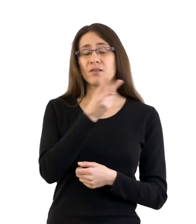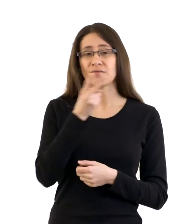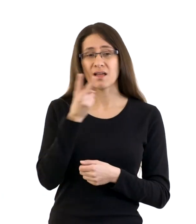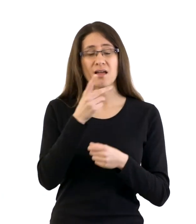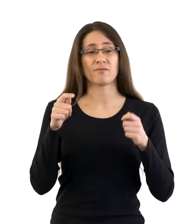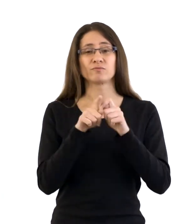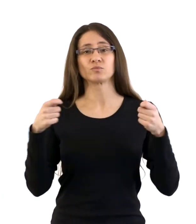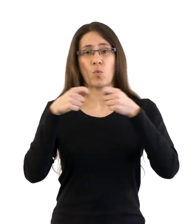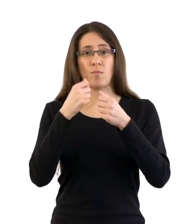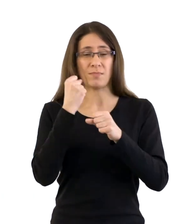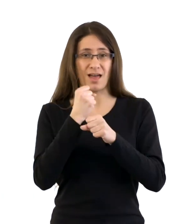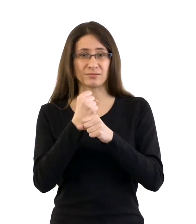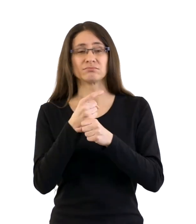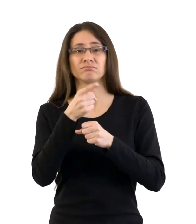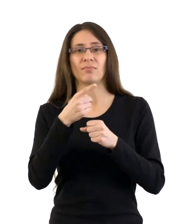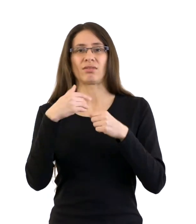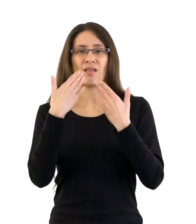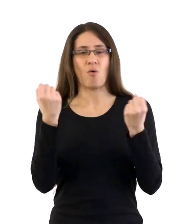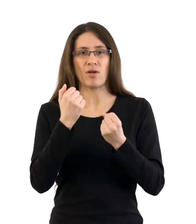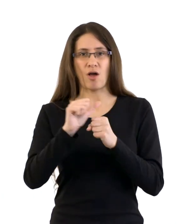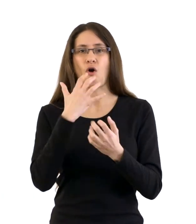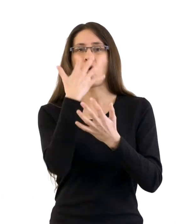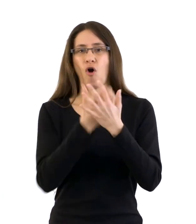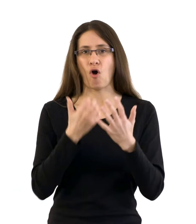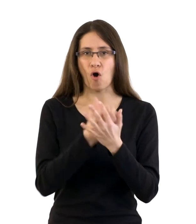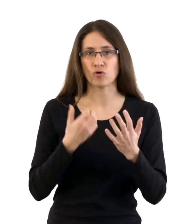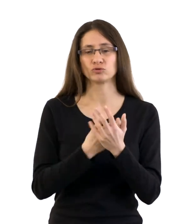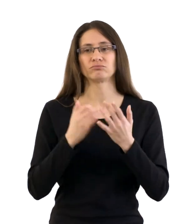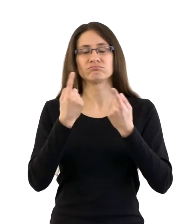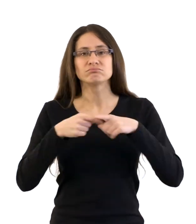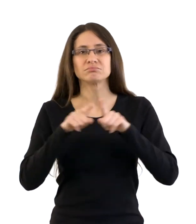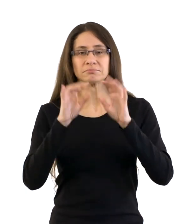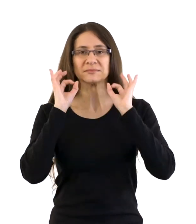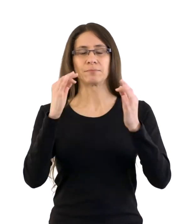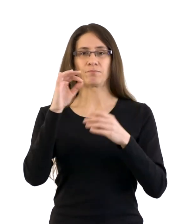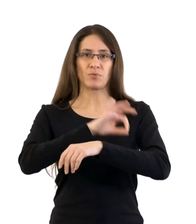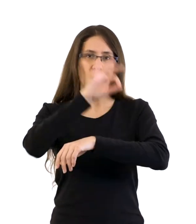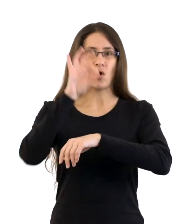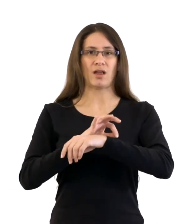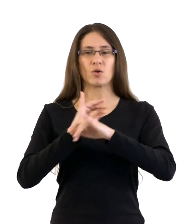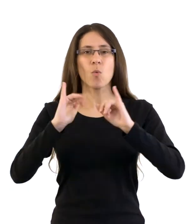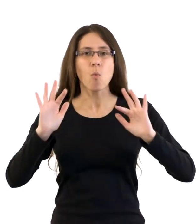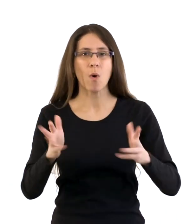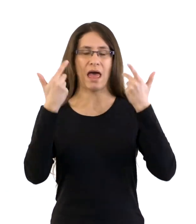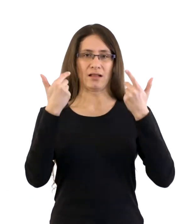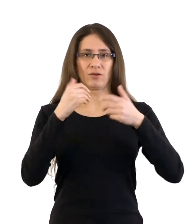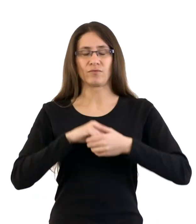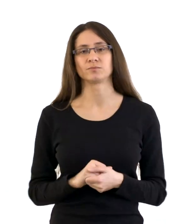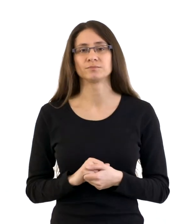Partnerstwo daje dodatkowe korzyści i pozwala osiągać zakładane rezultaty, sprawia także,